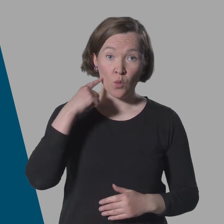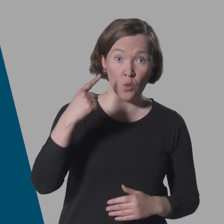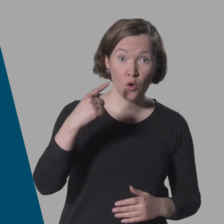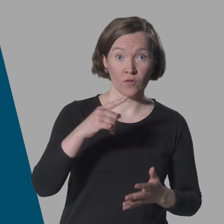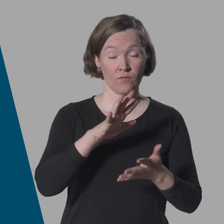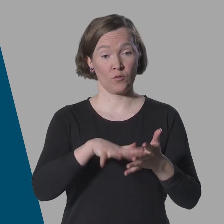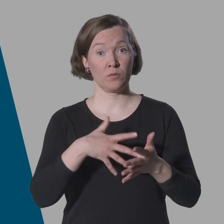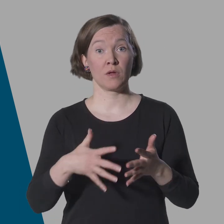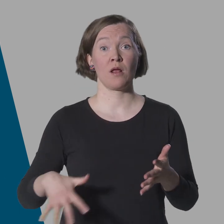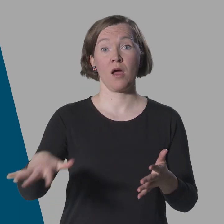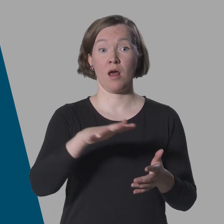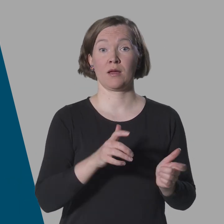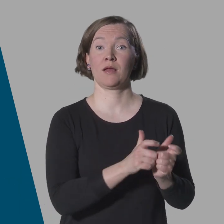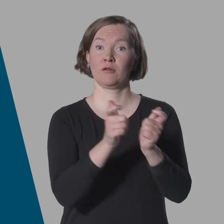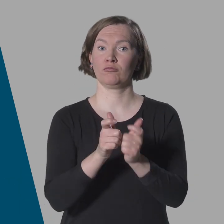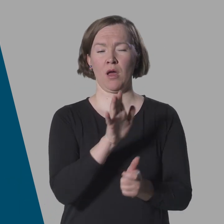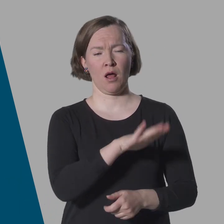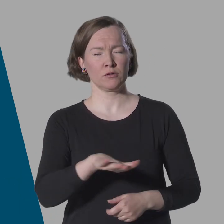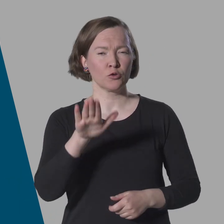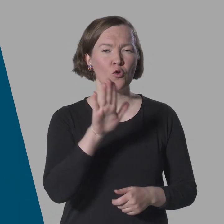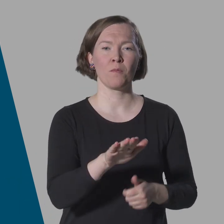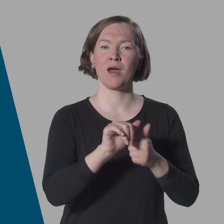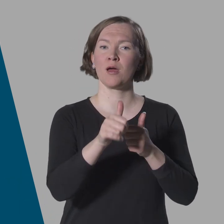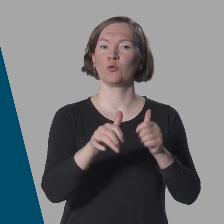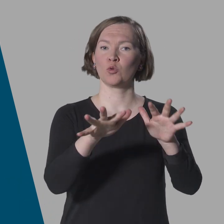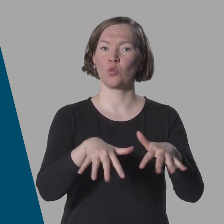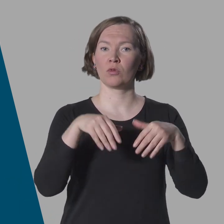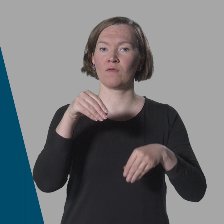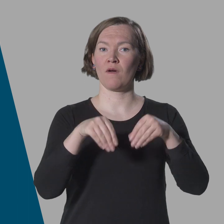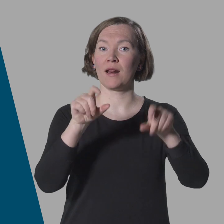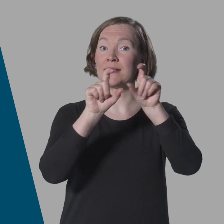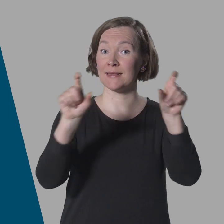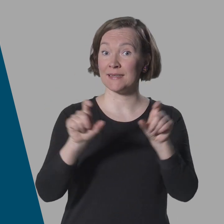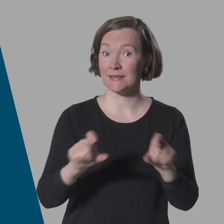Lasten eduskuntavaaliteesit.